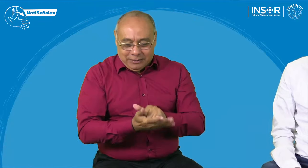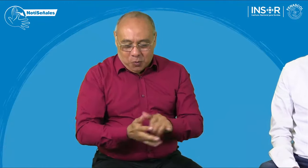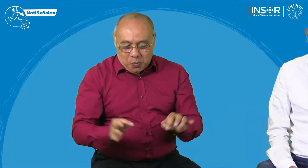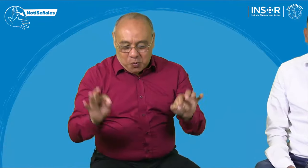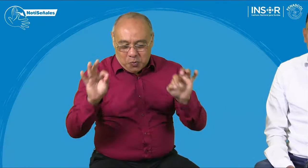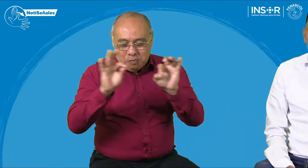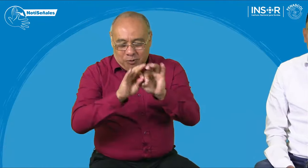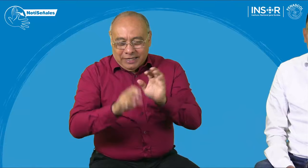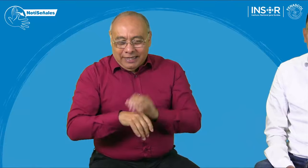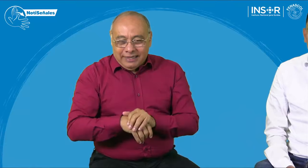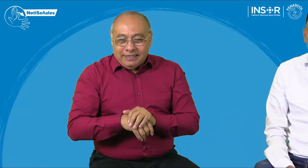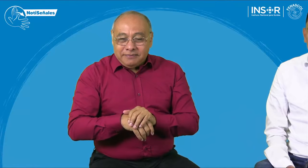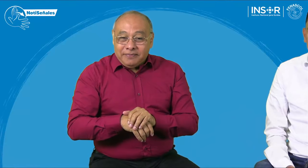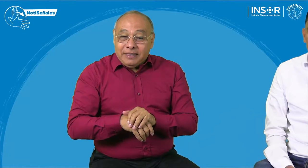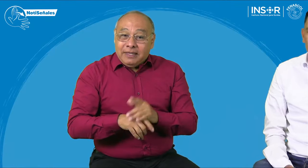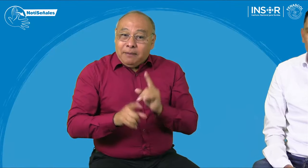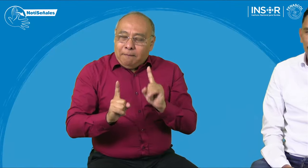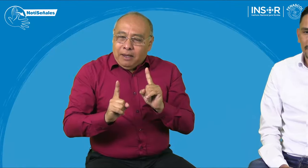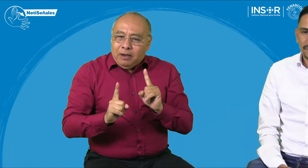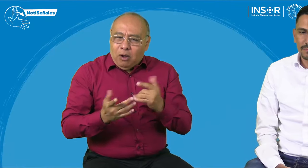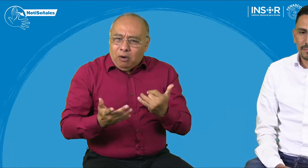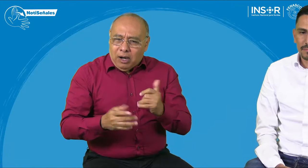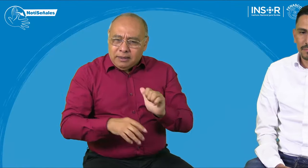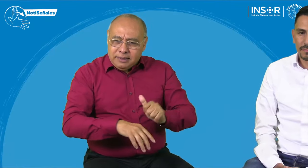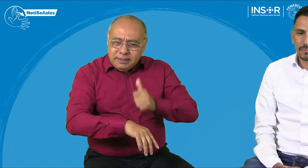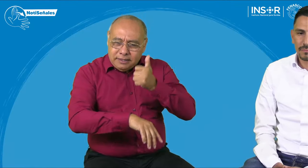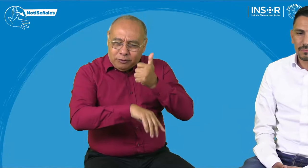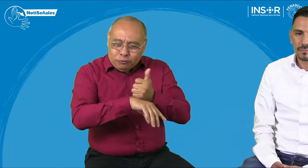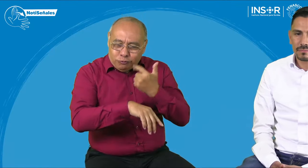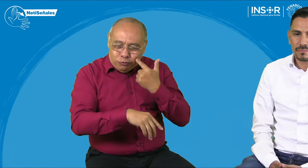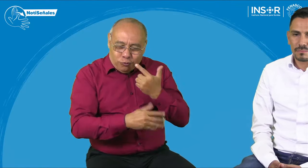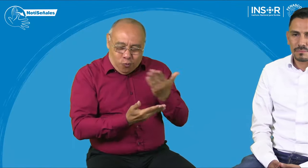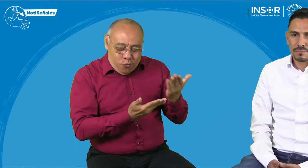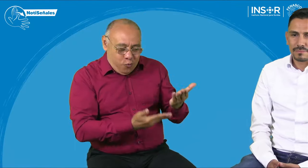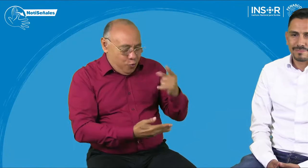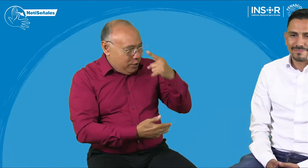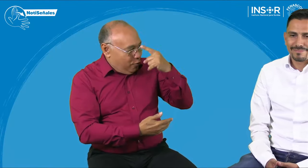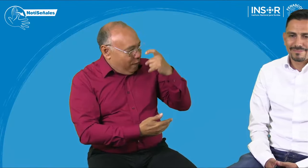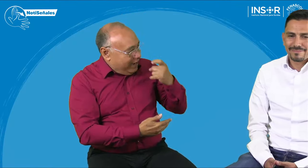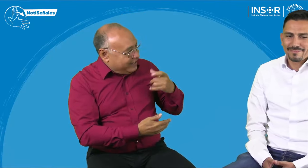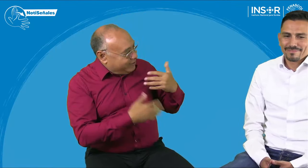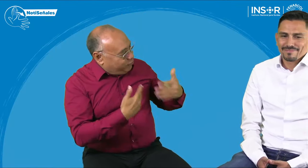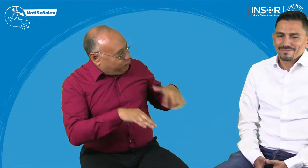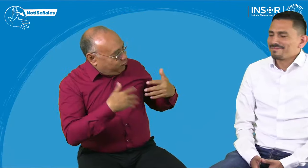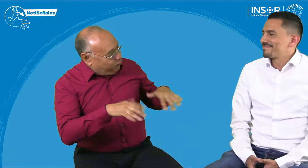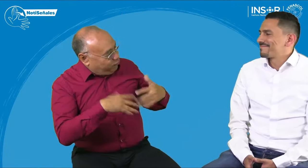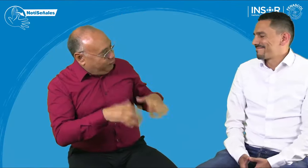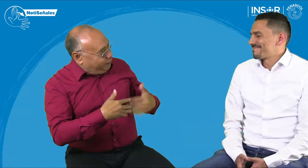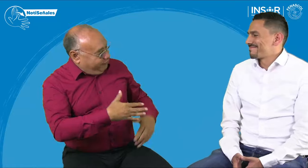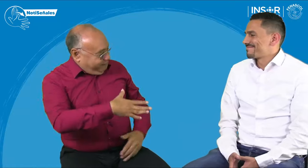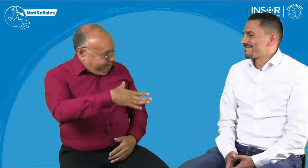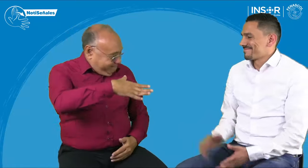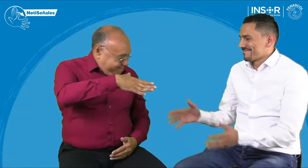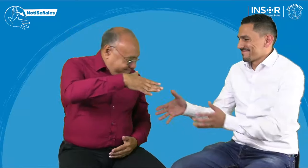esa marcha, tras hacer esa incidencia se logró allá pues acá se ha logrado algo parecido